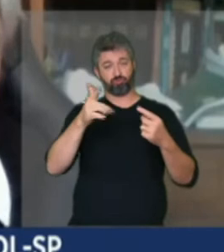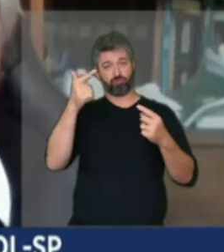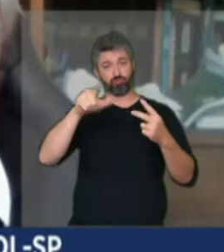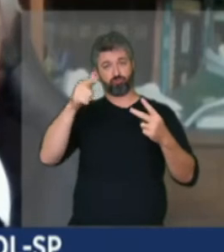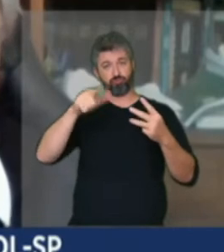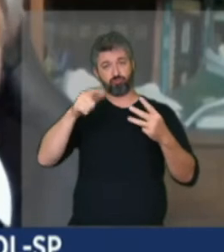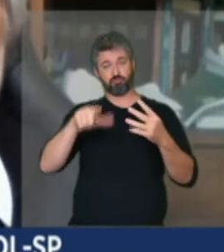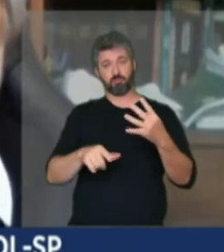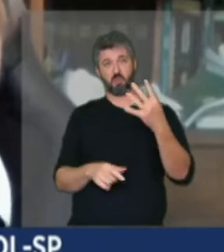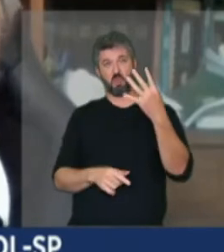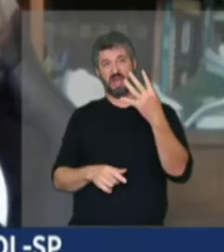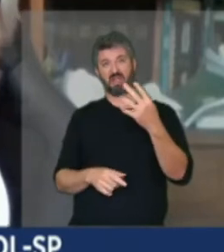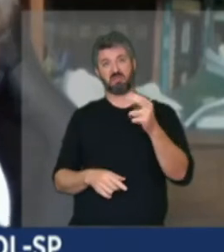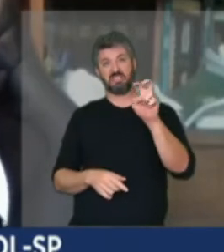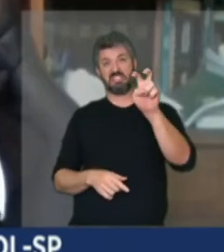REPETIU ISSO 4 OU 5 VEZES. BOM, NA MINHA OPINIÃO, ELE